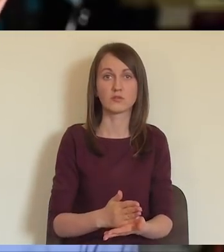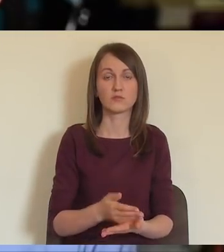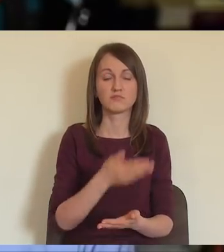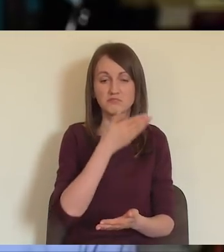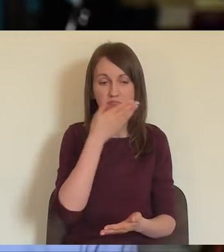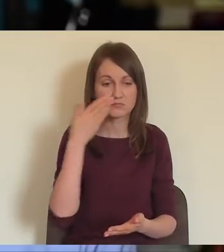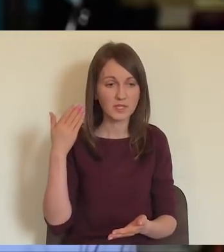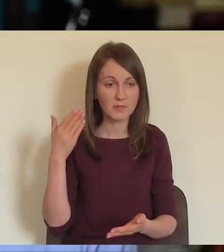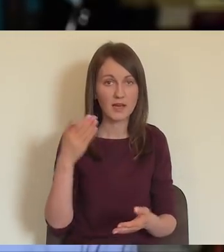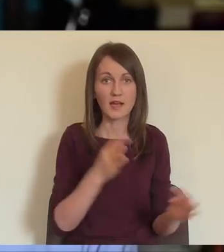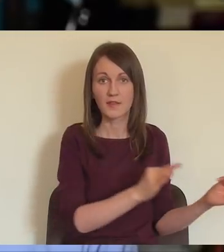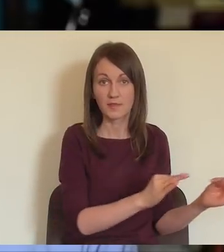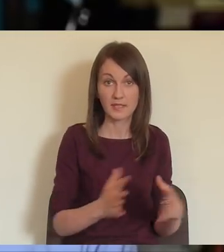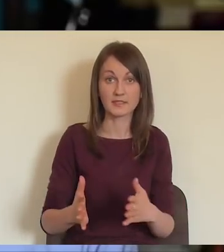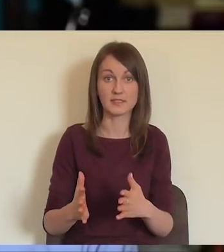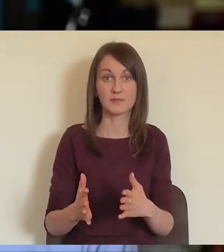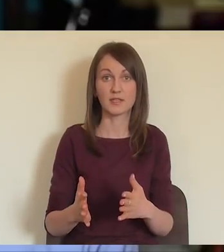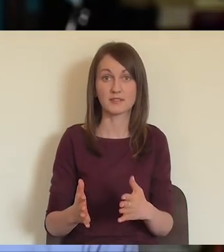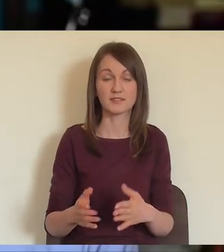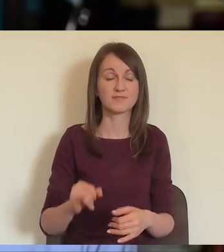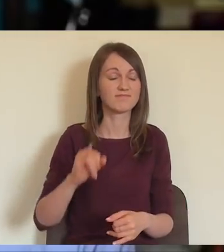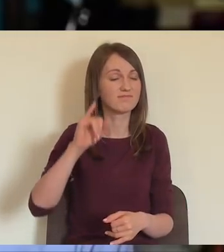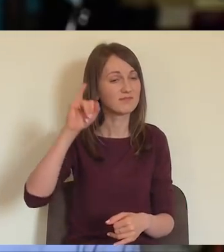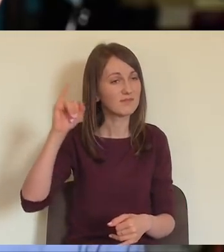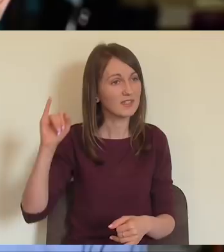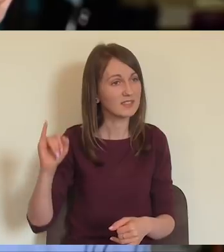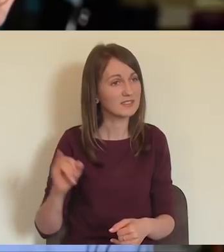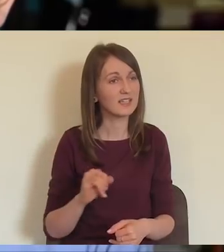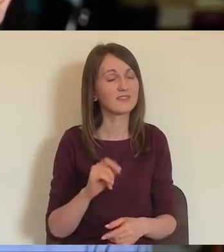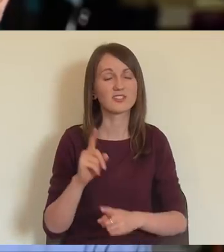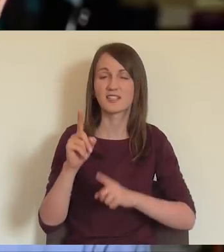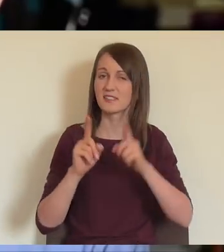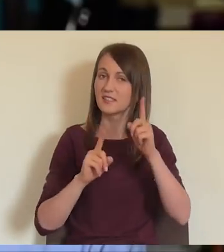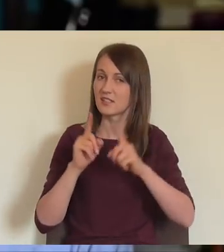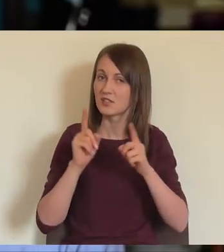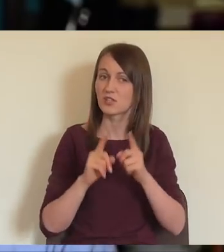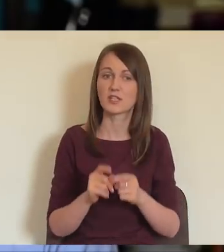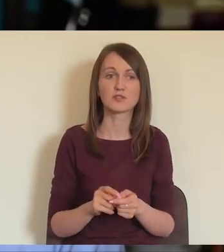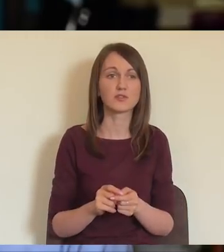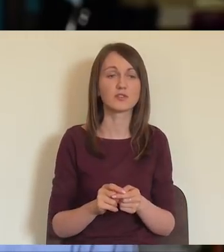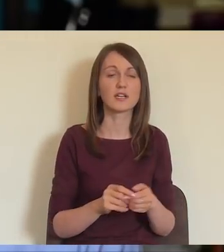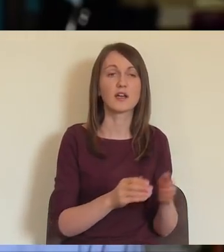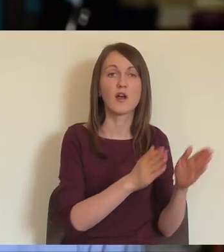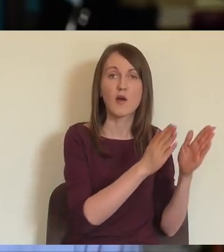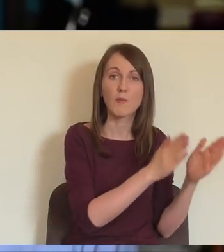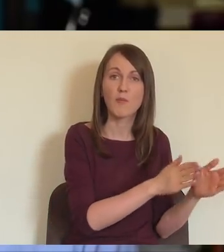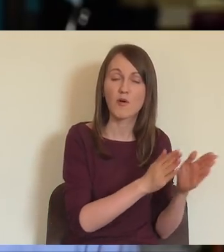że to musi być coś przełomowego w moim życiu, co mnie oświeci, to może Ci Pan da, ale zazwyczaj daje ludziom proces,